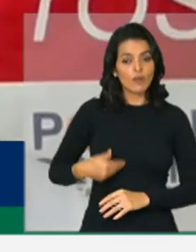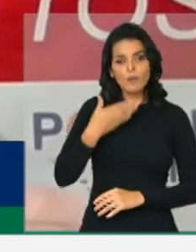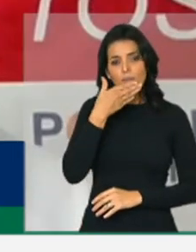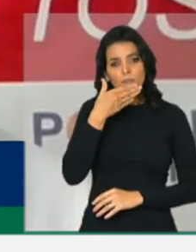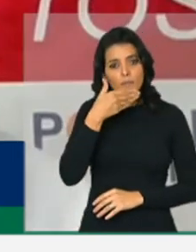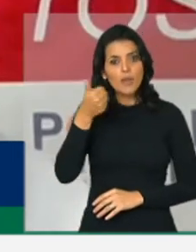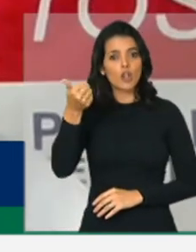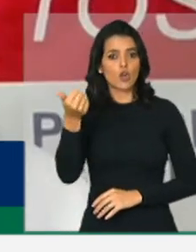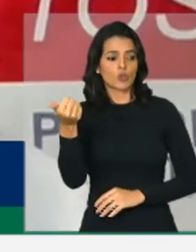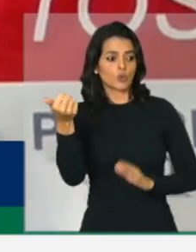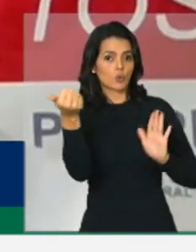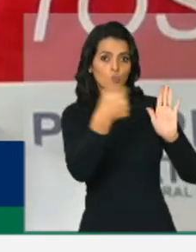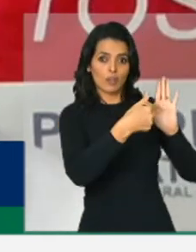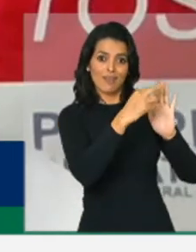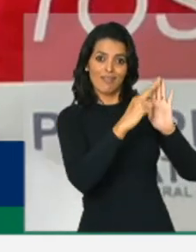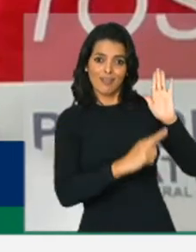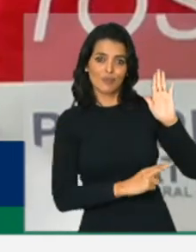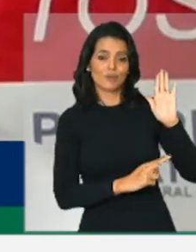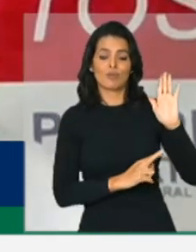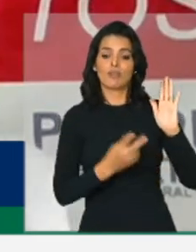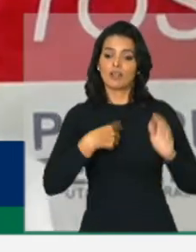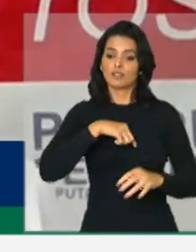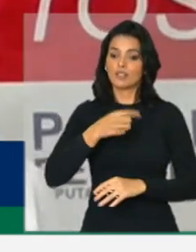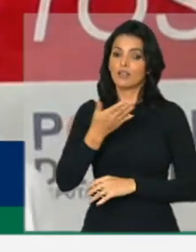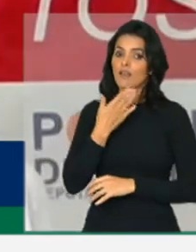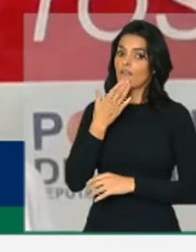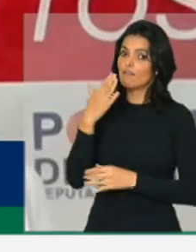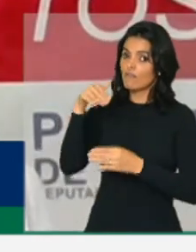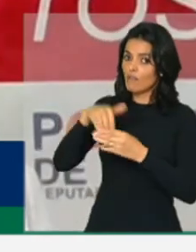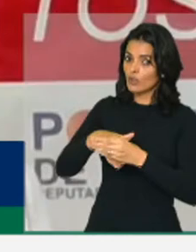QUEREMOS A COISA SÉRIA, CLARA, TRANSPARENTE PORQUE AQUELE QUE PAGA EM DIA, PAGOU EM DIA, NÃO TEM DESCONTO E